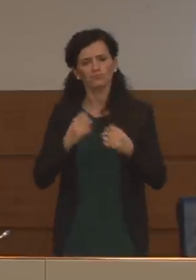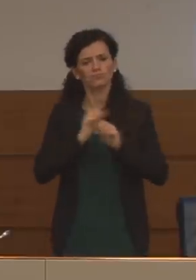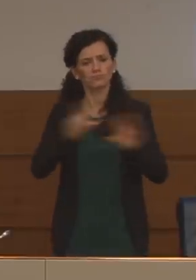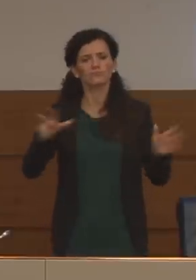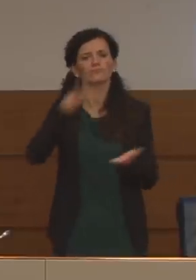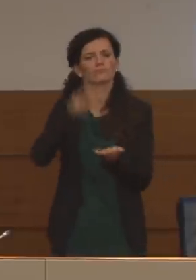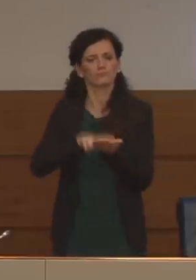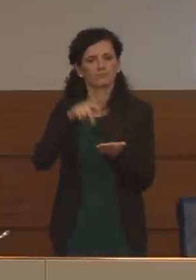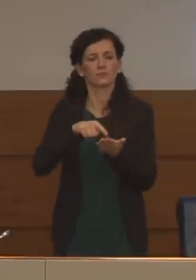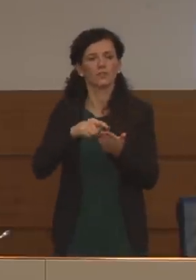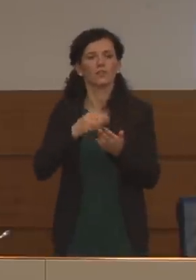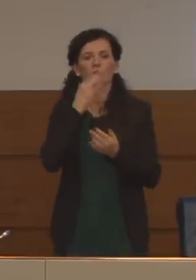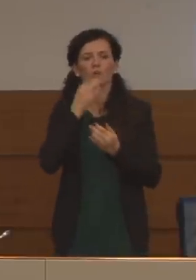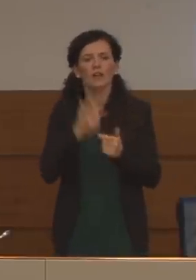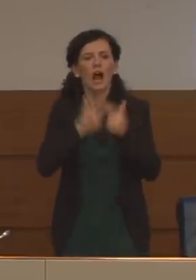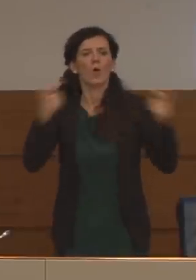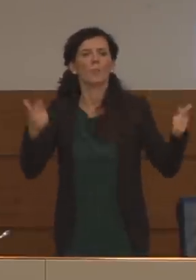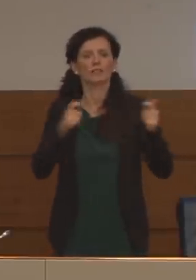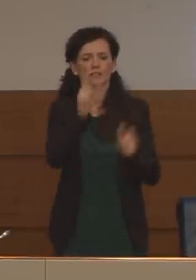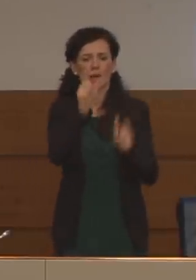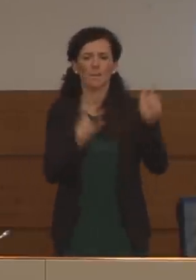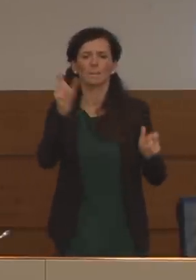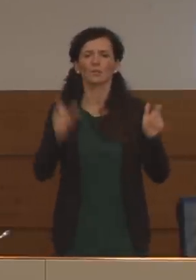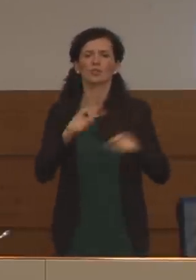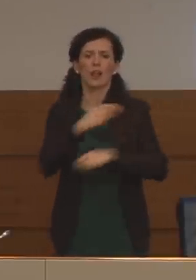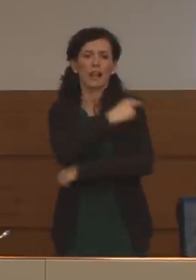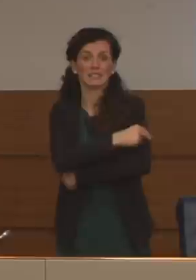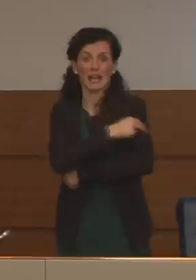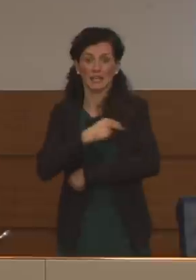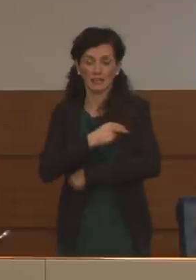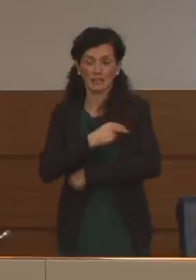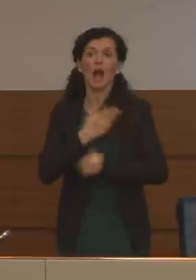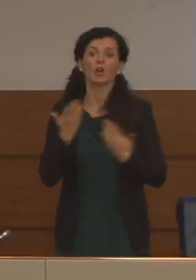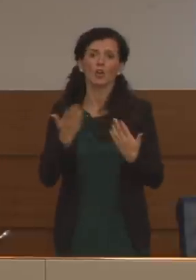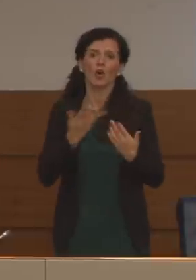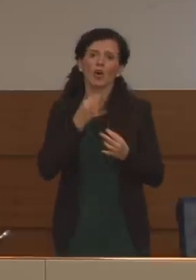personale sanitario e quindi lì dentro si potranno individuare anche le risorse